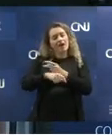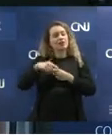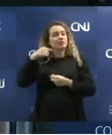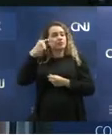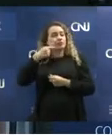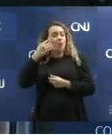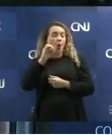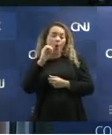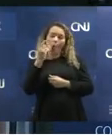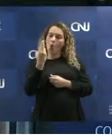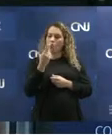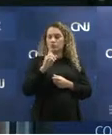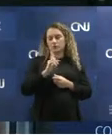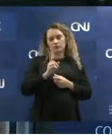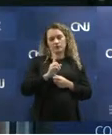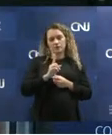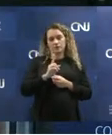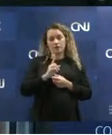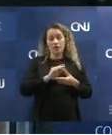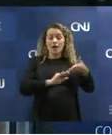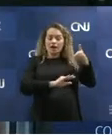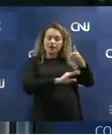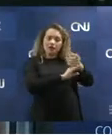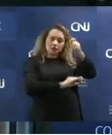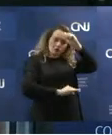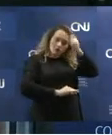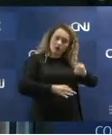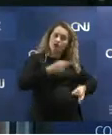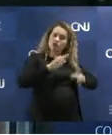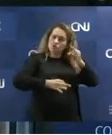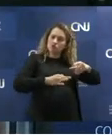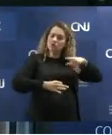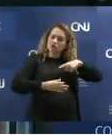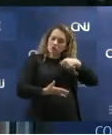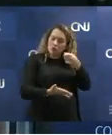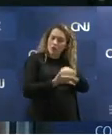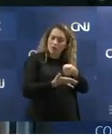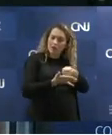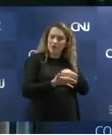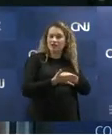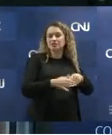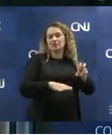Nós, tribunais de Justiça, nós temos uma aplicação de quinto de alternância